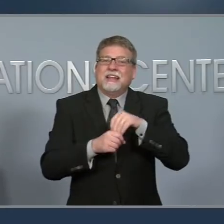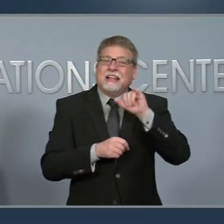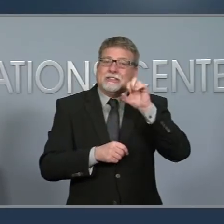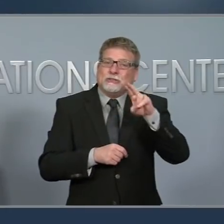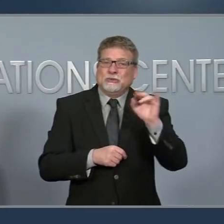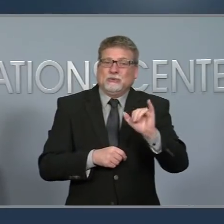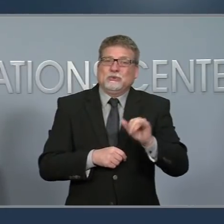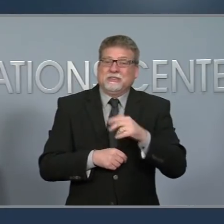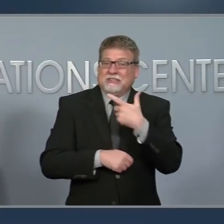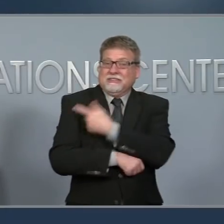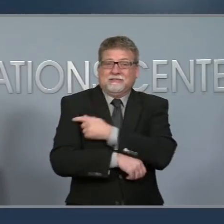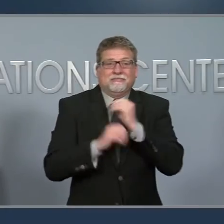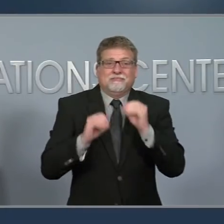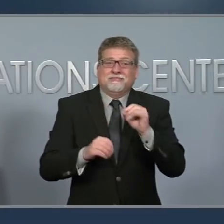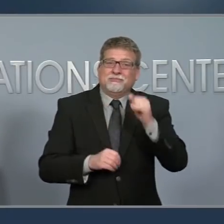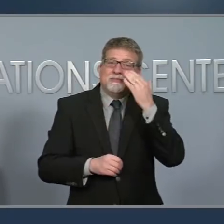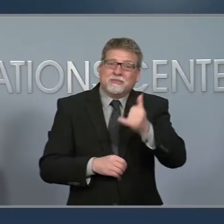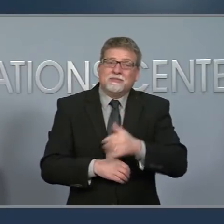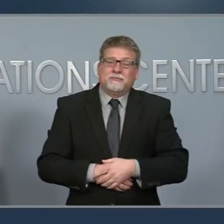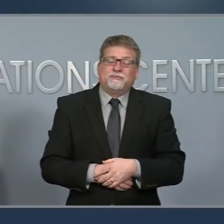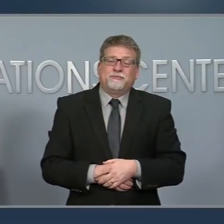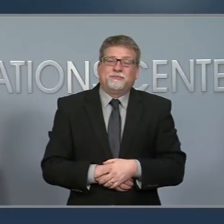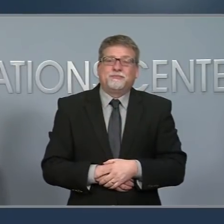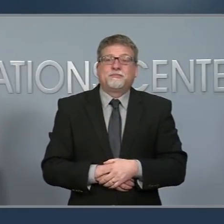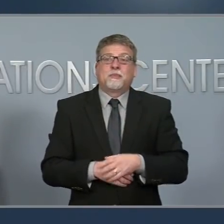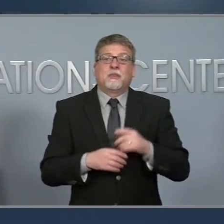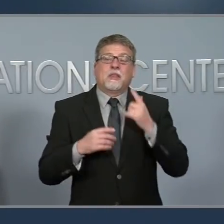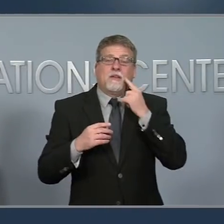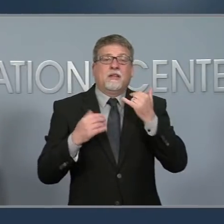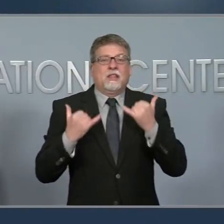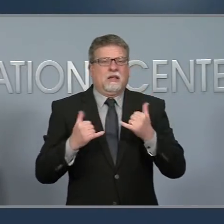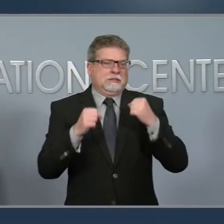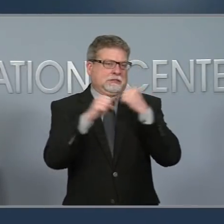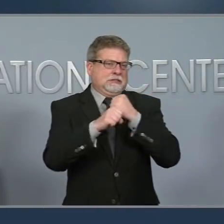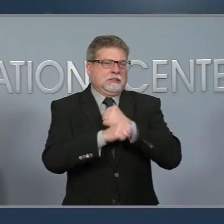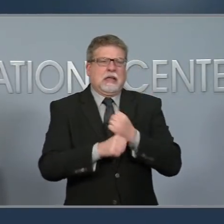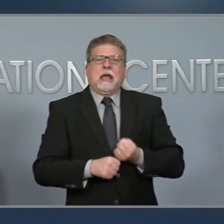hospitalizados y aquellos en